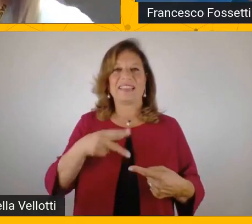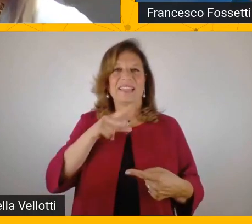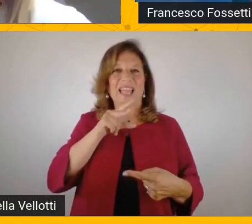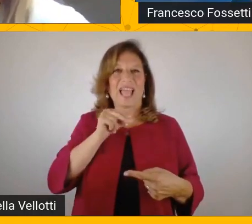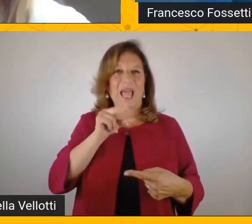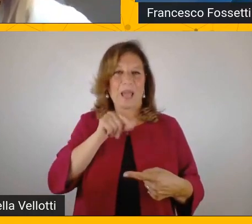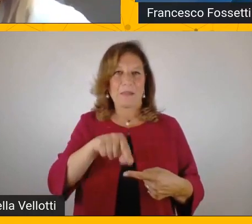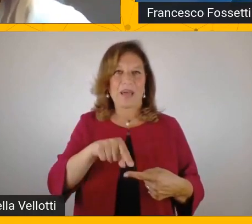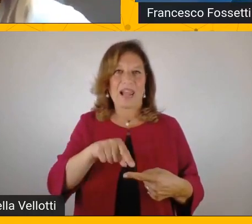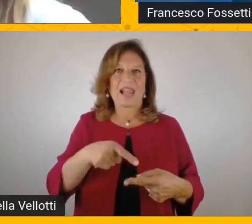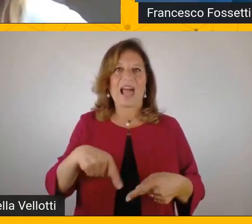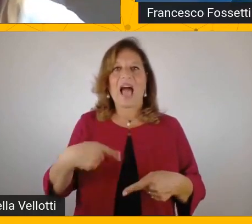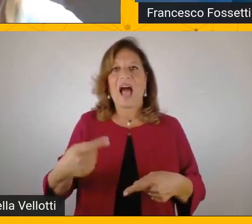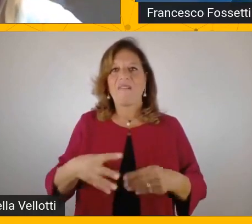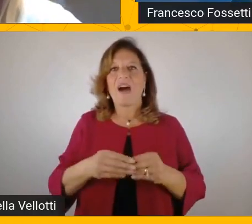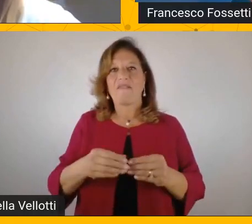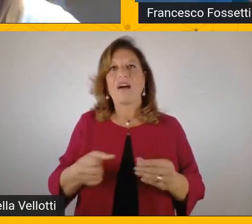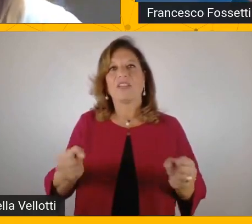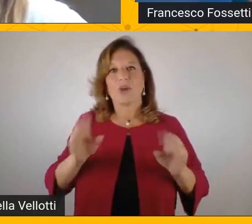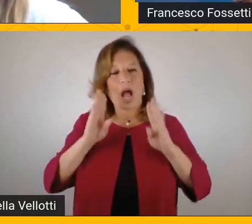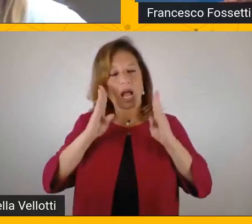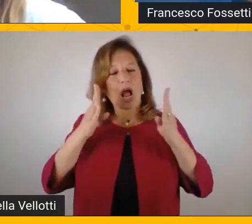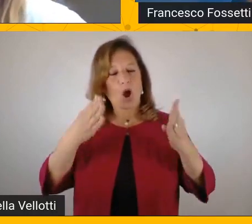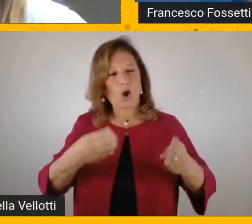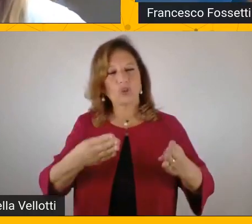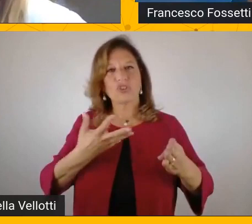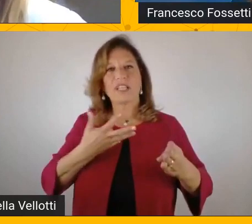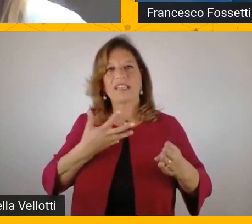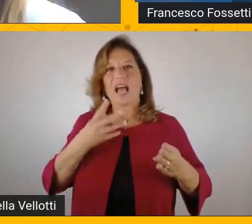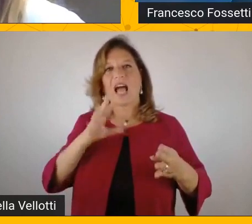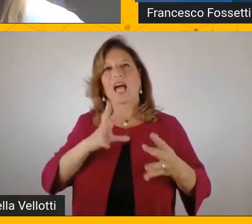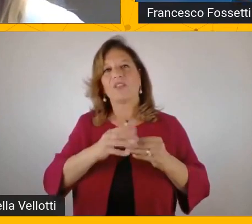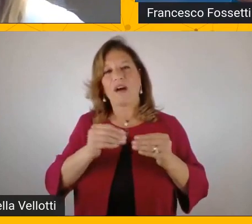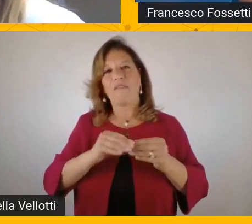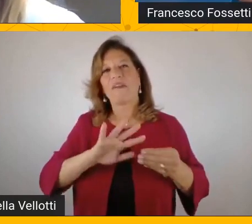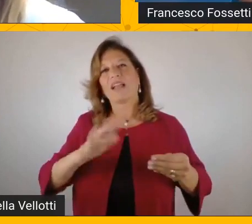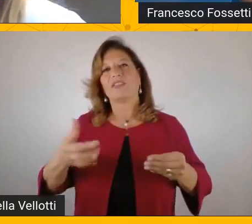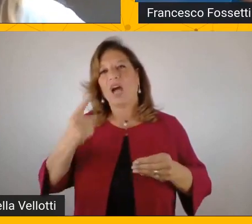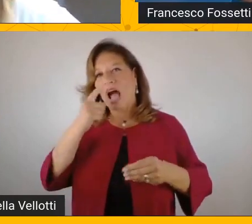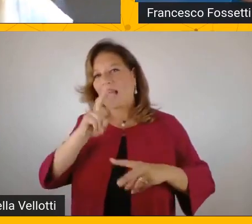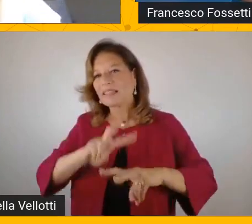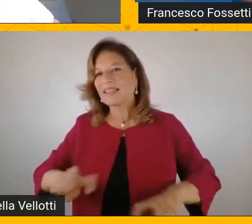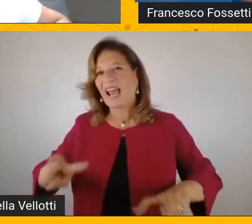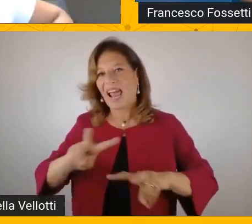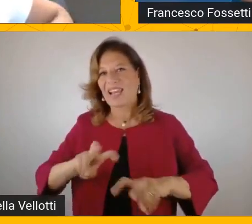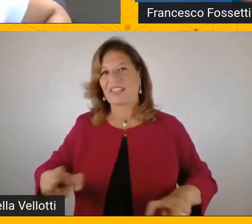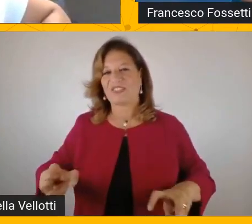concentrazione per fare anche una ricerca grazie Francesco.